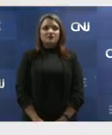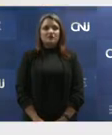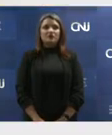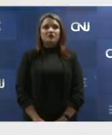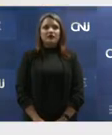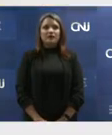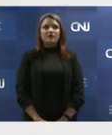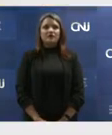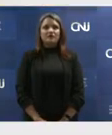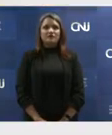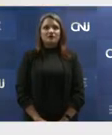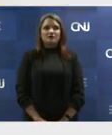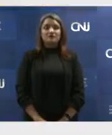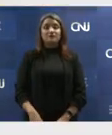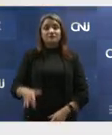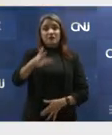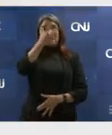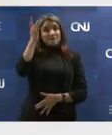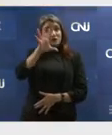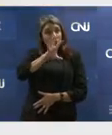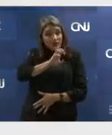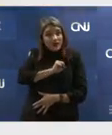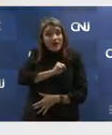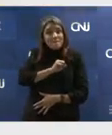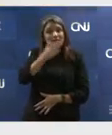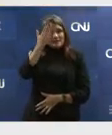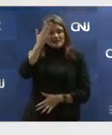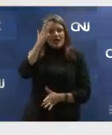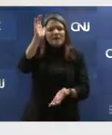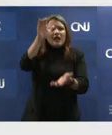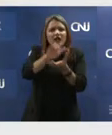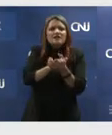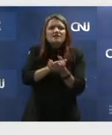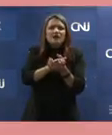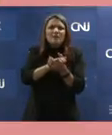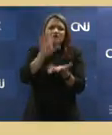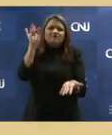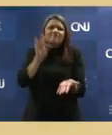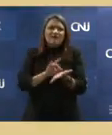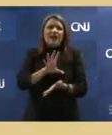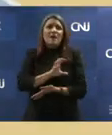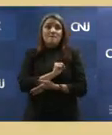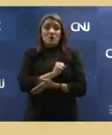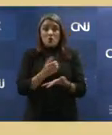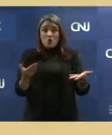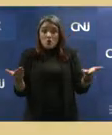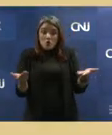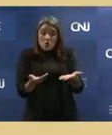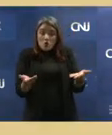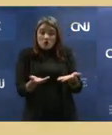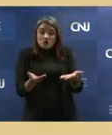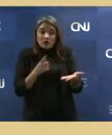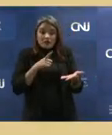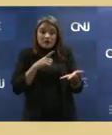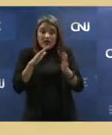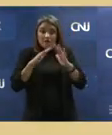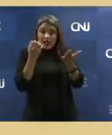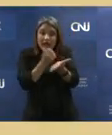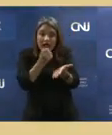Quem ama sabe que o casamento é um verdadeiro ato de amor. Hoje em dia se casaram em um cartório de registro civil.